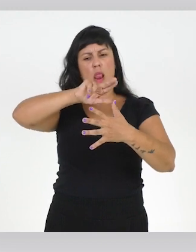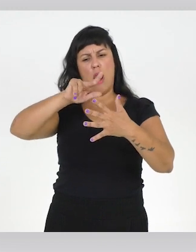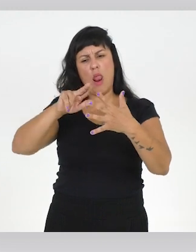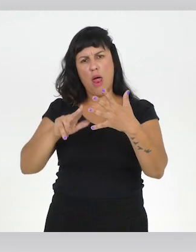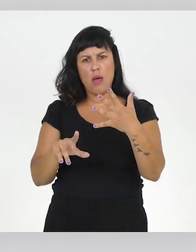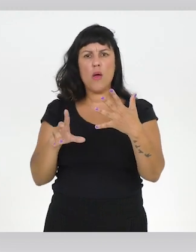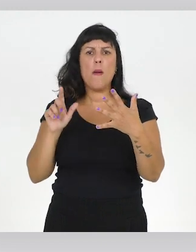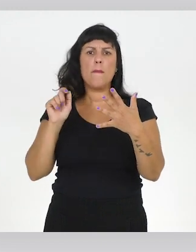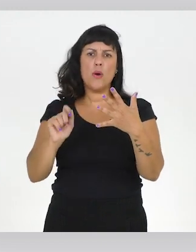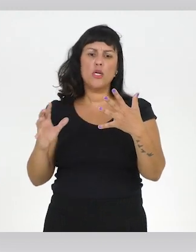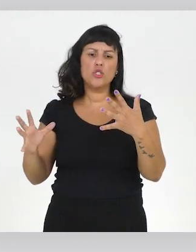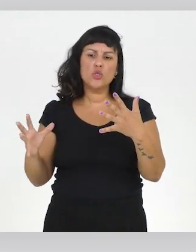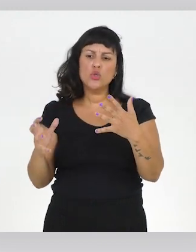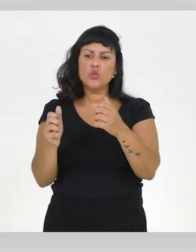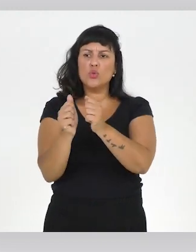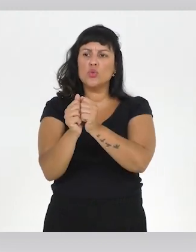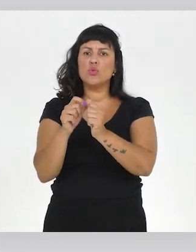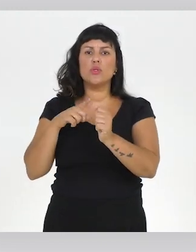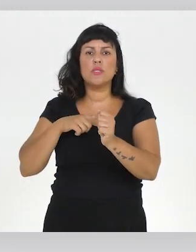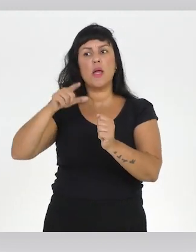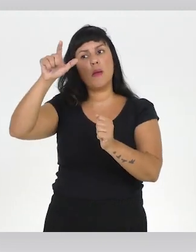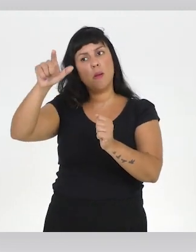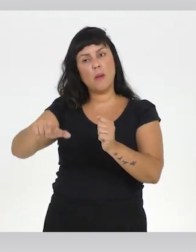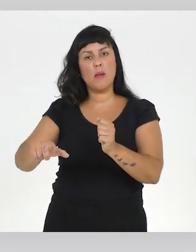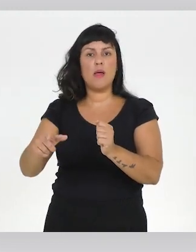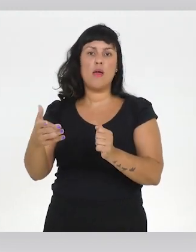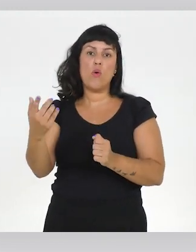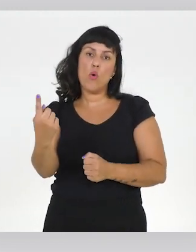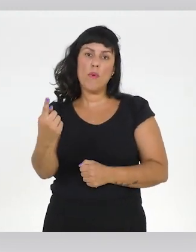Então não necessariamente esse mecanismo está isolado